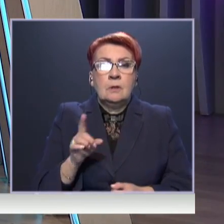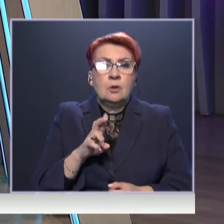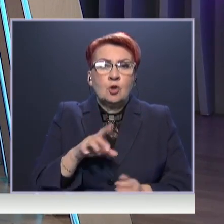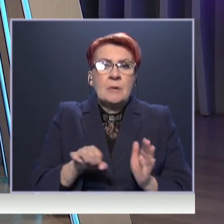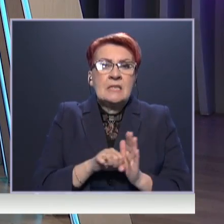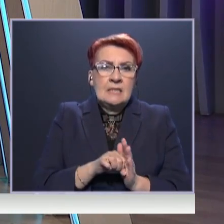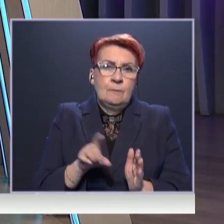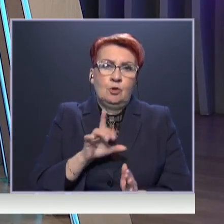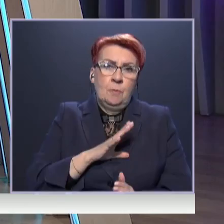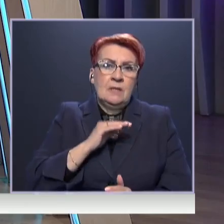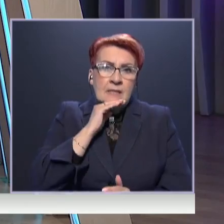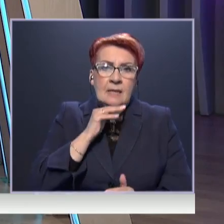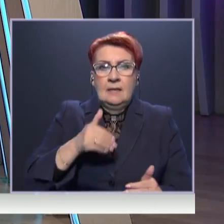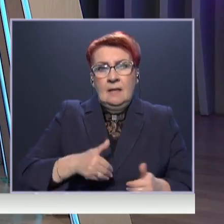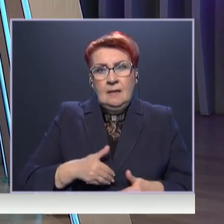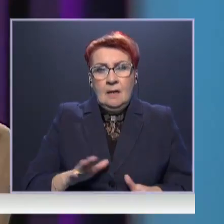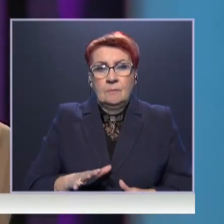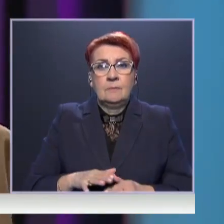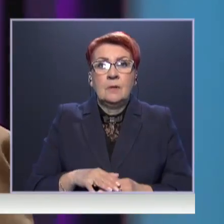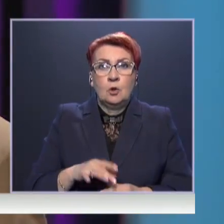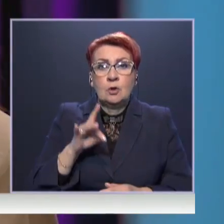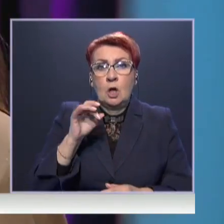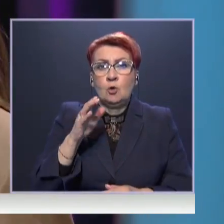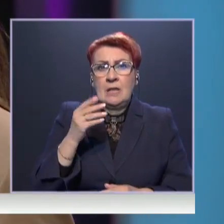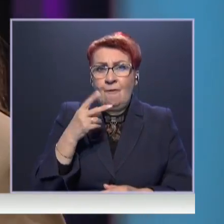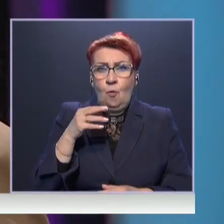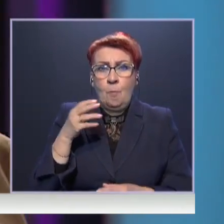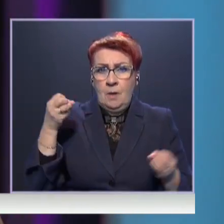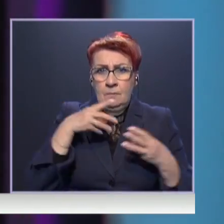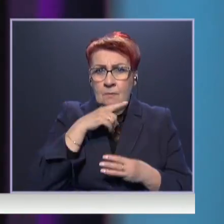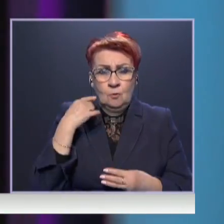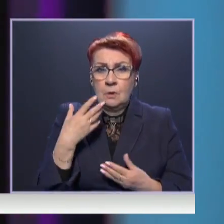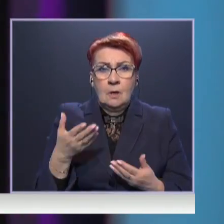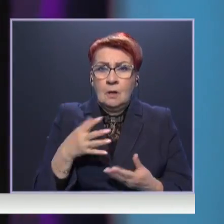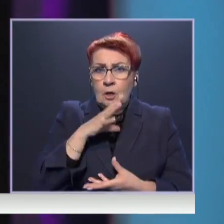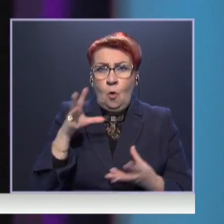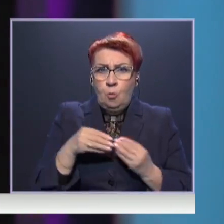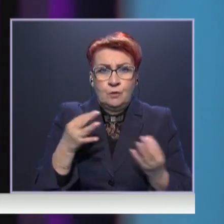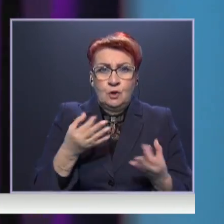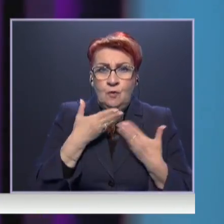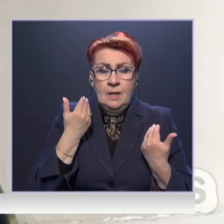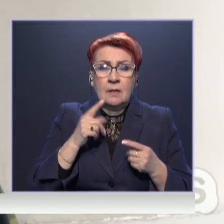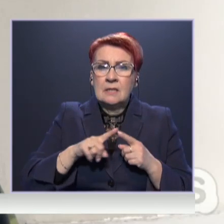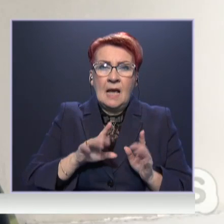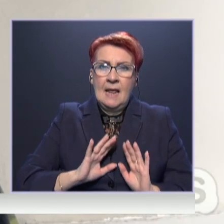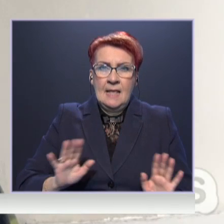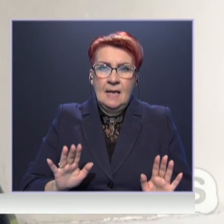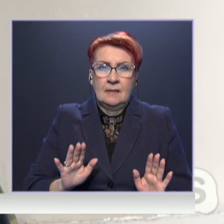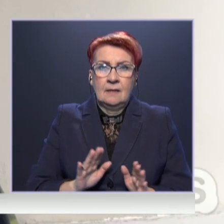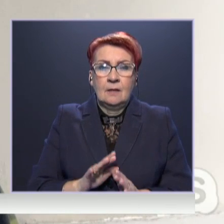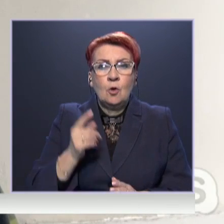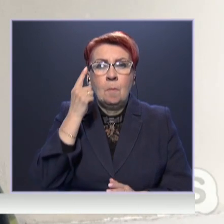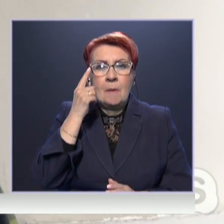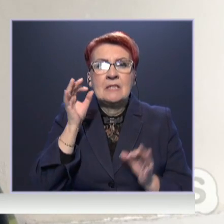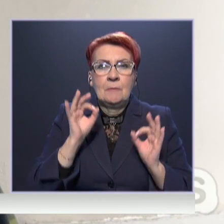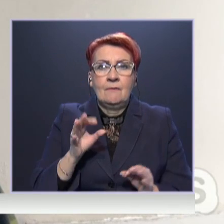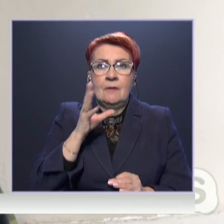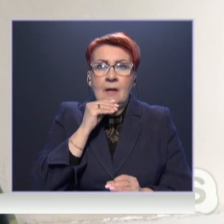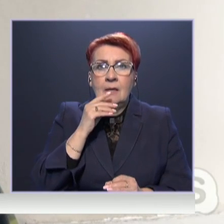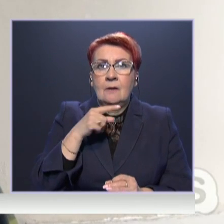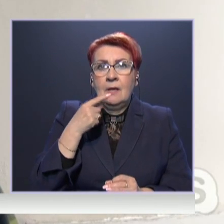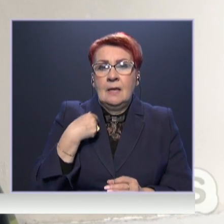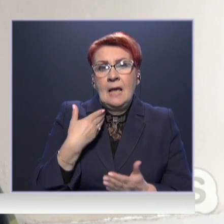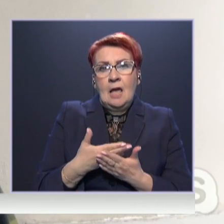а когда говорю поляки Я имею простых людей когда